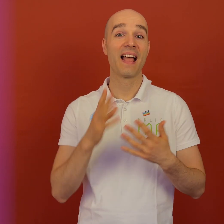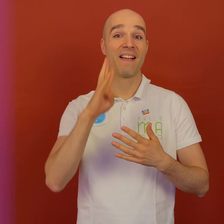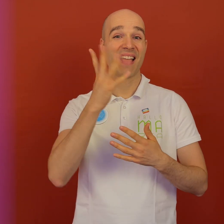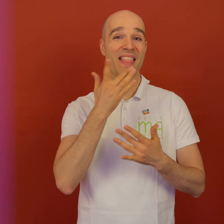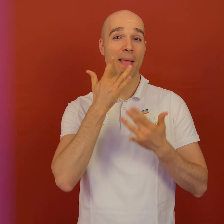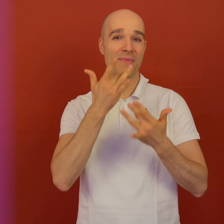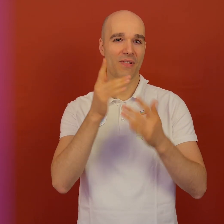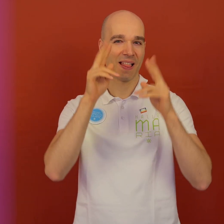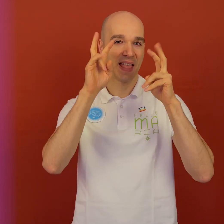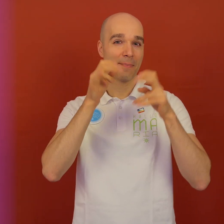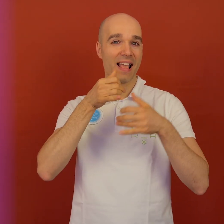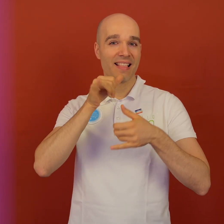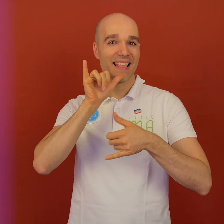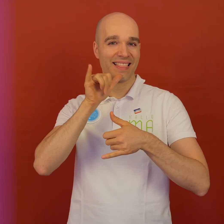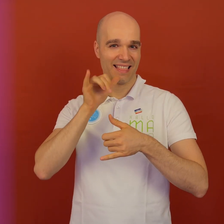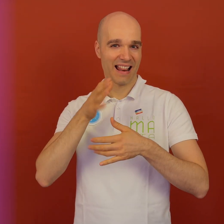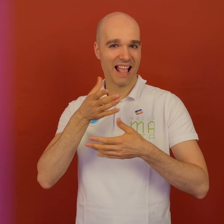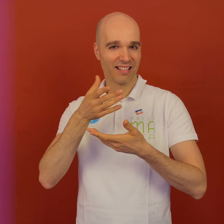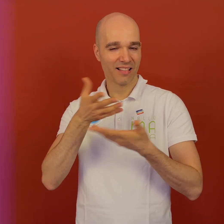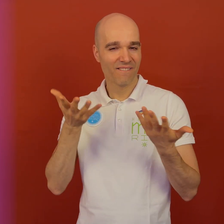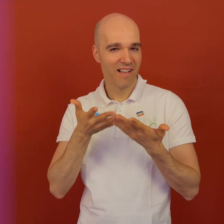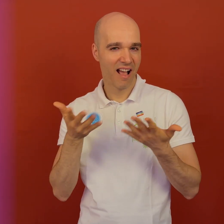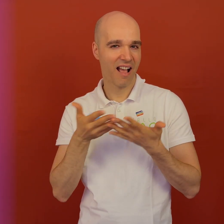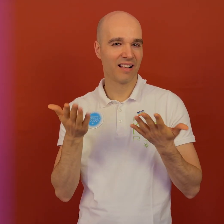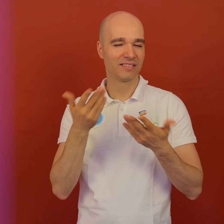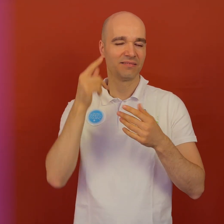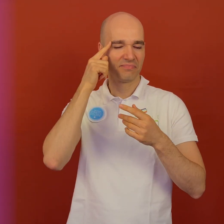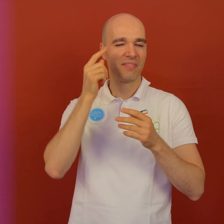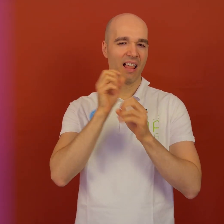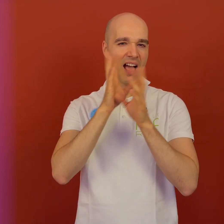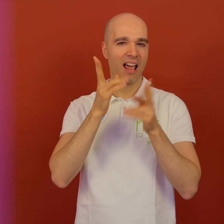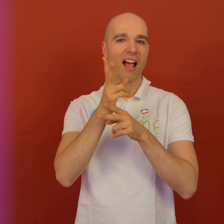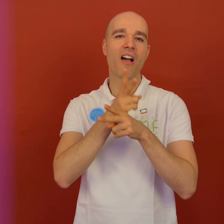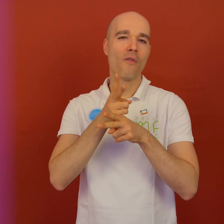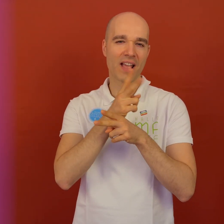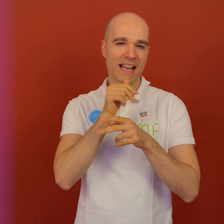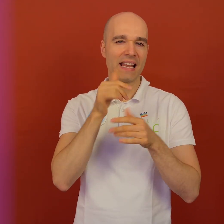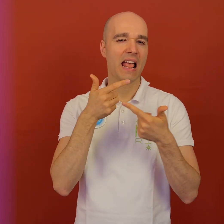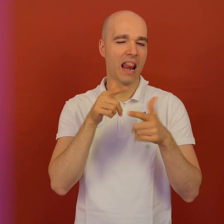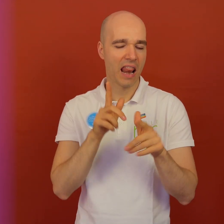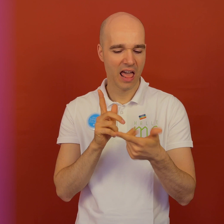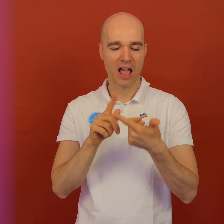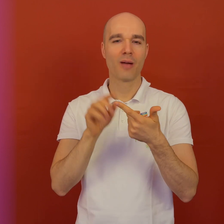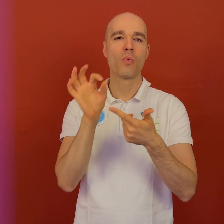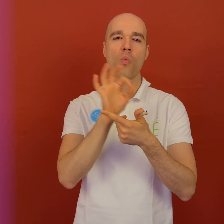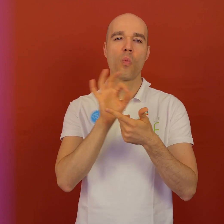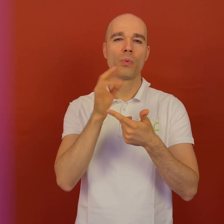Die vierte Empfehlung betrifft Getränke am Abend. Natürlich ist Kaffee nicht gut,